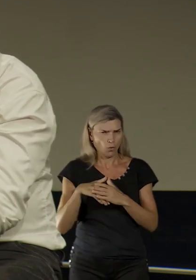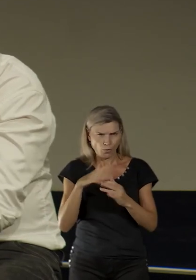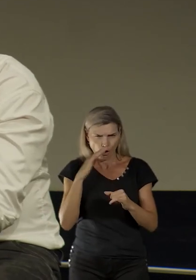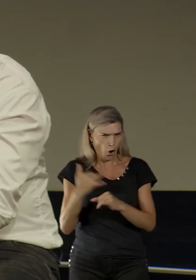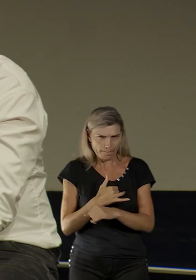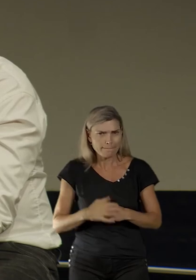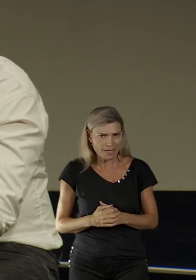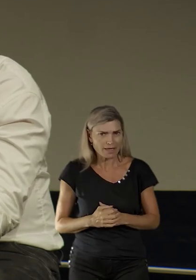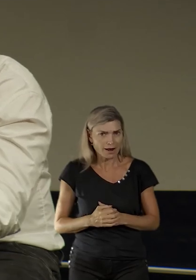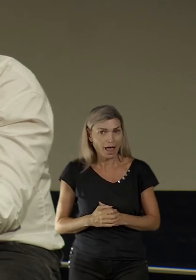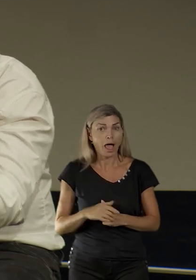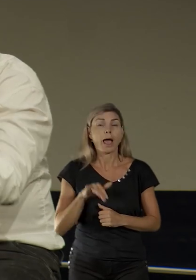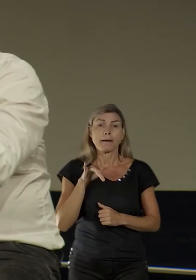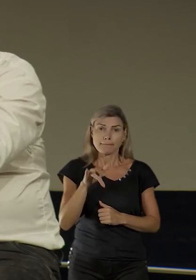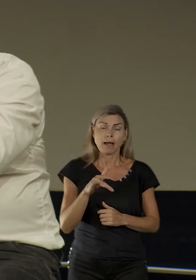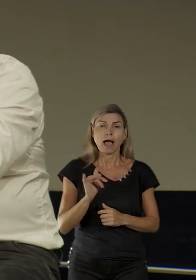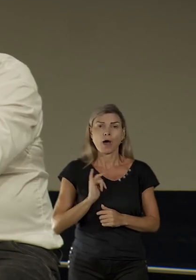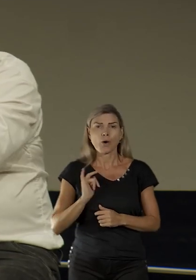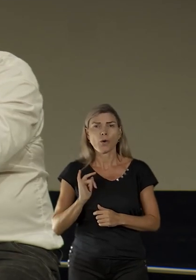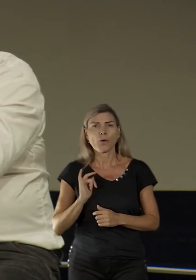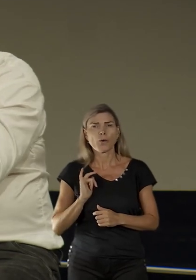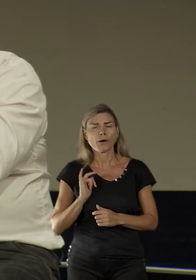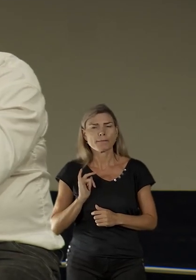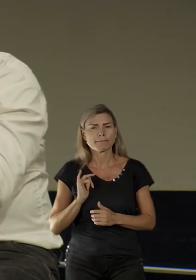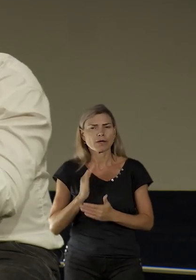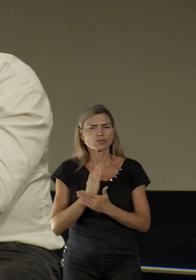Jsou tam zajímavé domy, třeba takový klasy, to zrovna jenom připomínám,